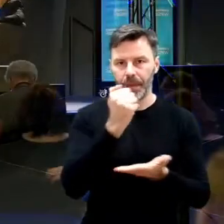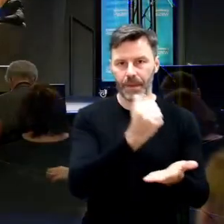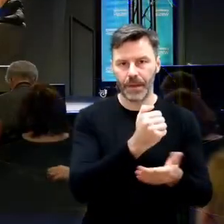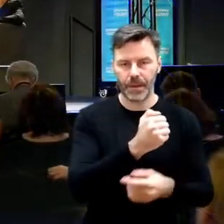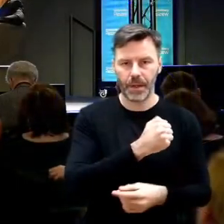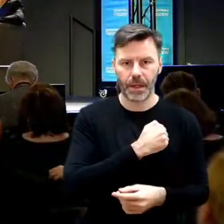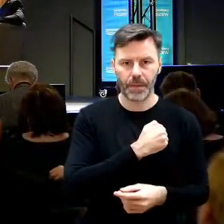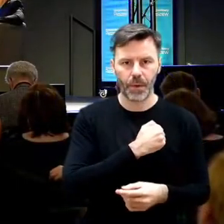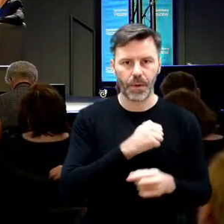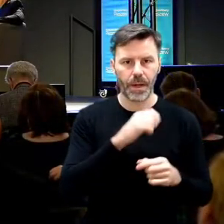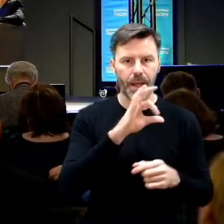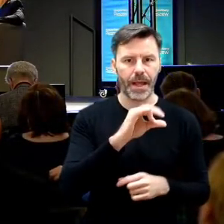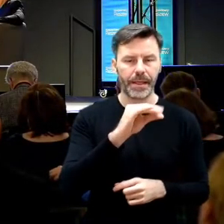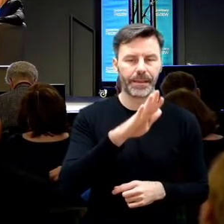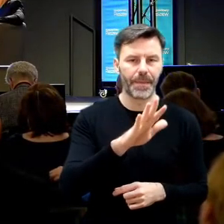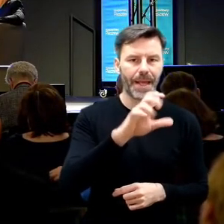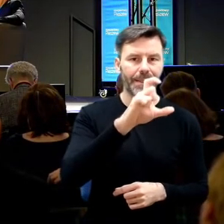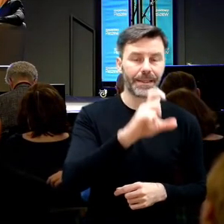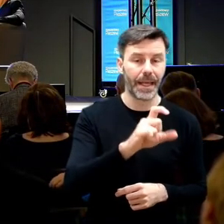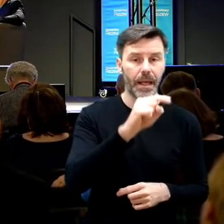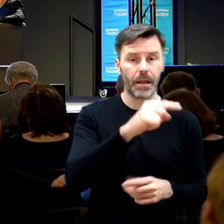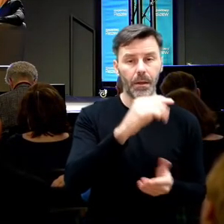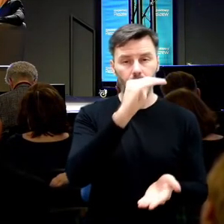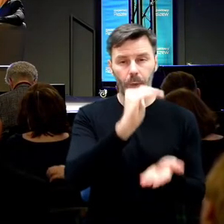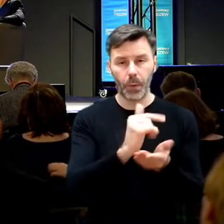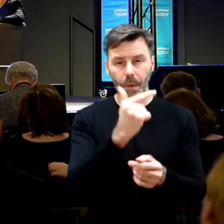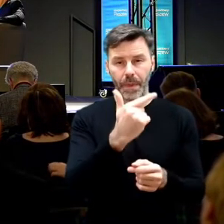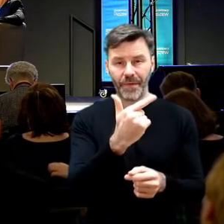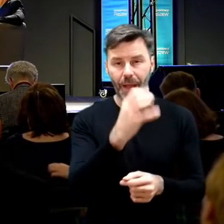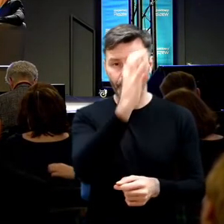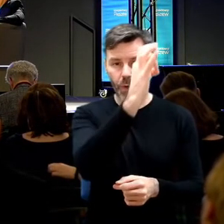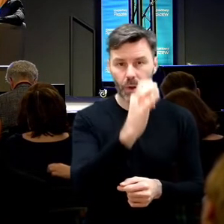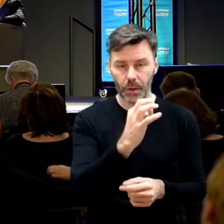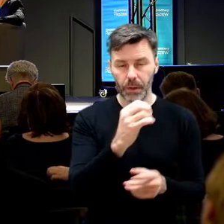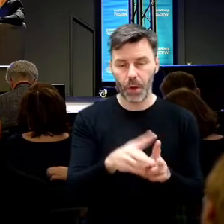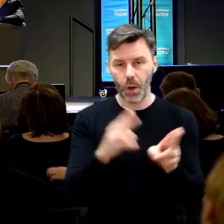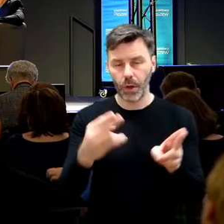dla budownictwa społecznego do 2% przez maksymalnie 5 lat, bo to tak naprawdę